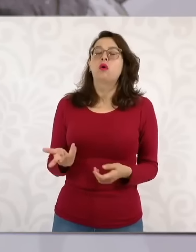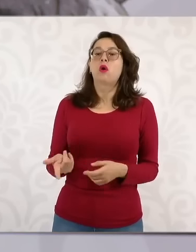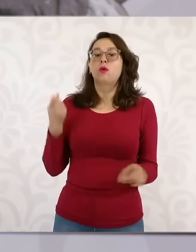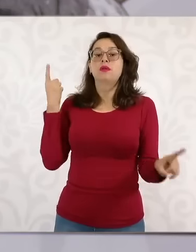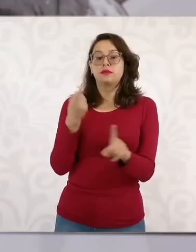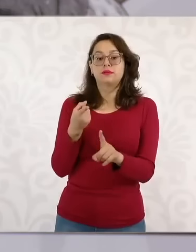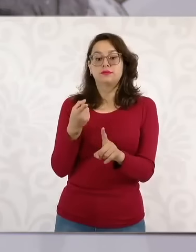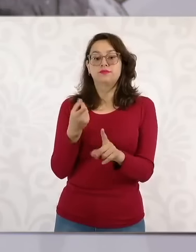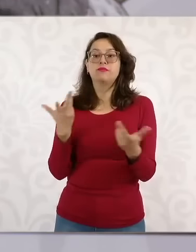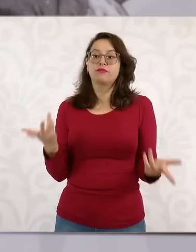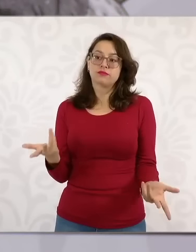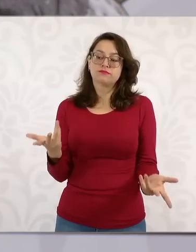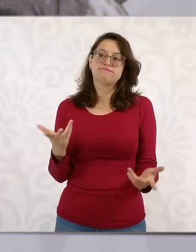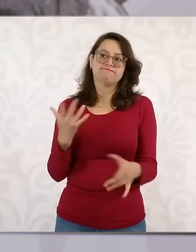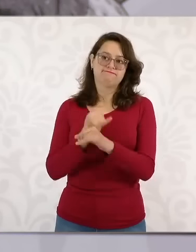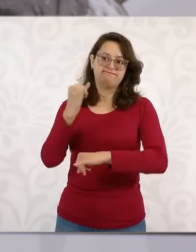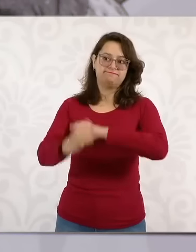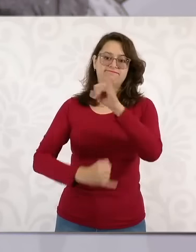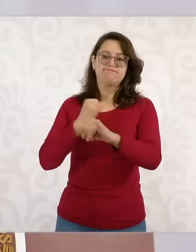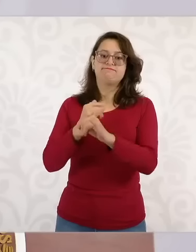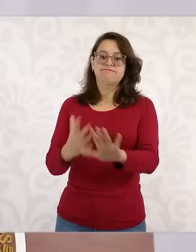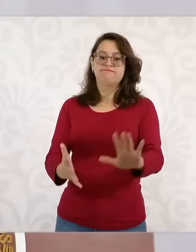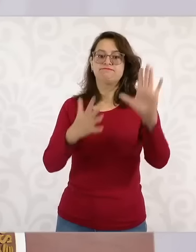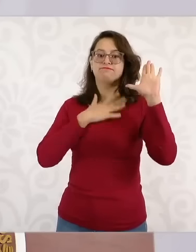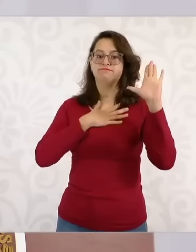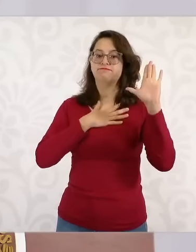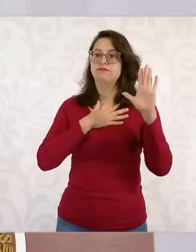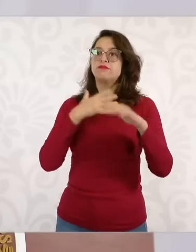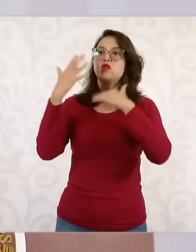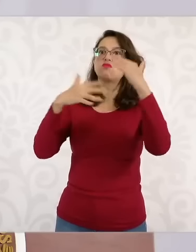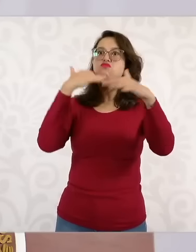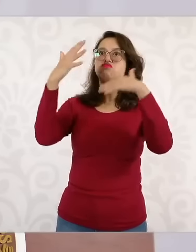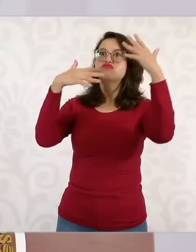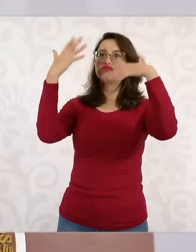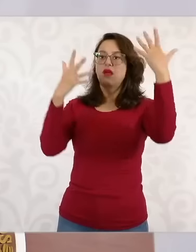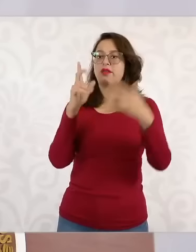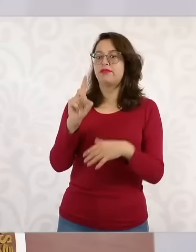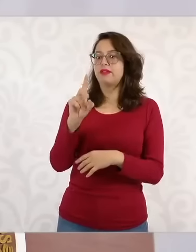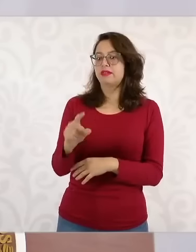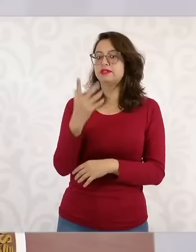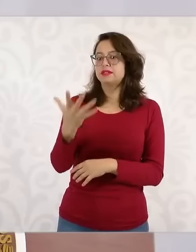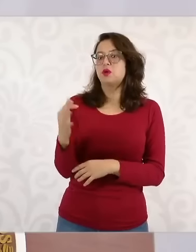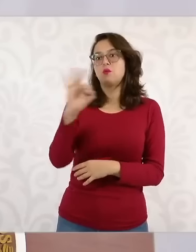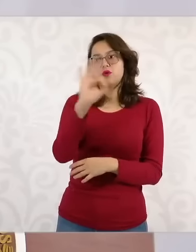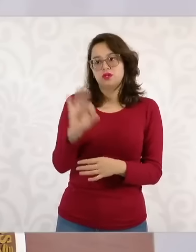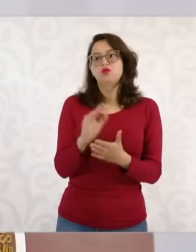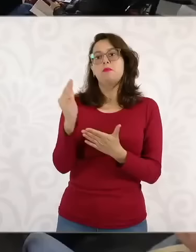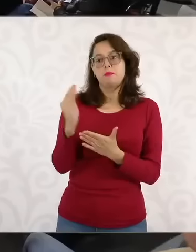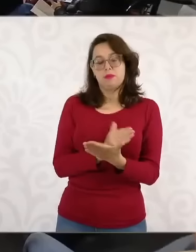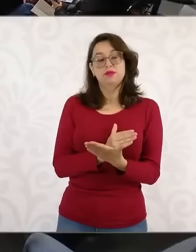el compromiso internacional, que es 35% menos de emisiones que lo que emitimos, no sé el año base,